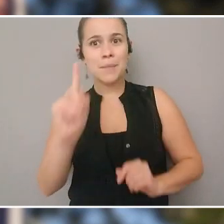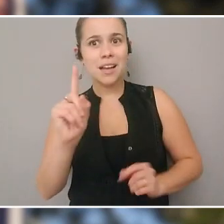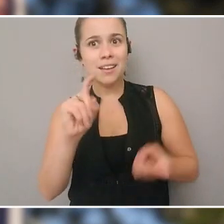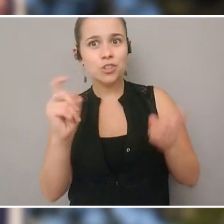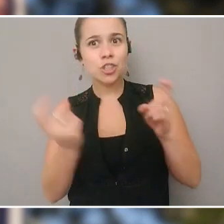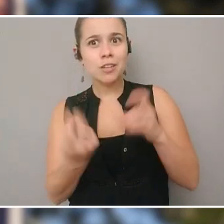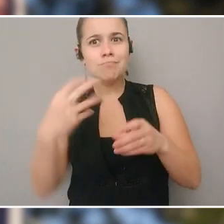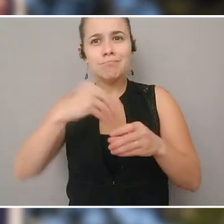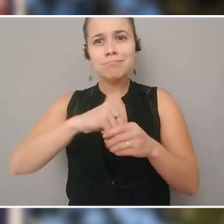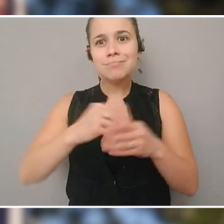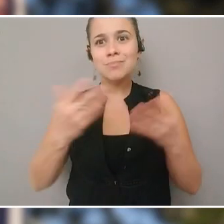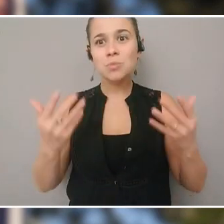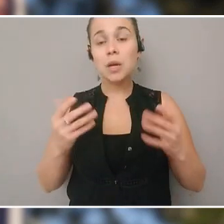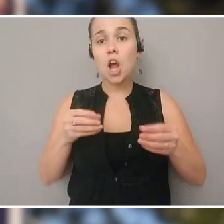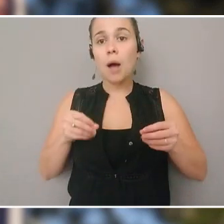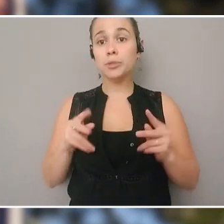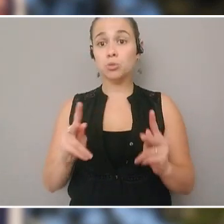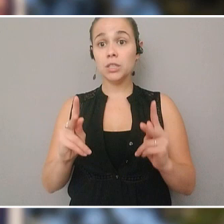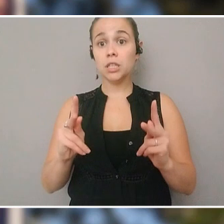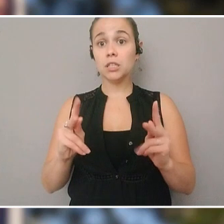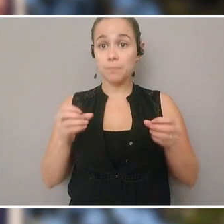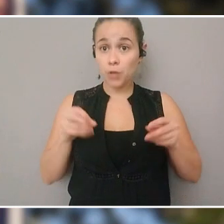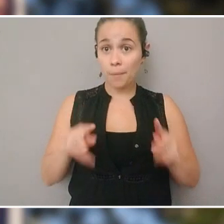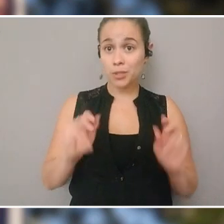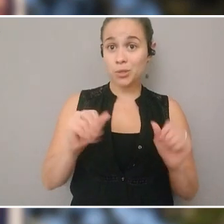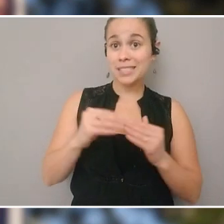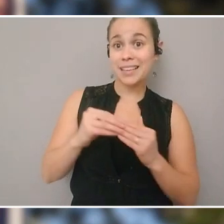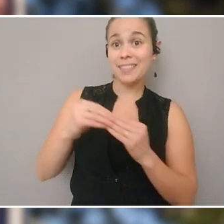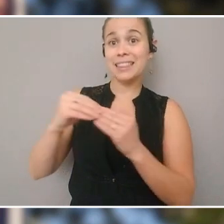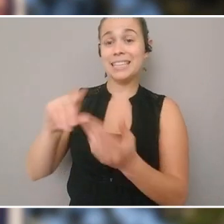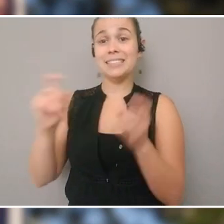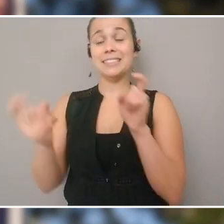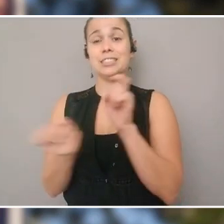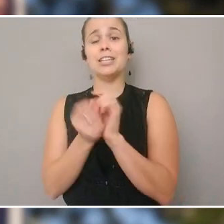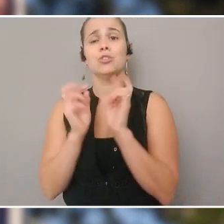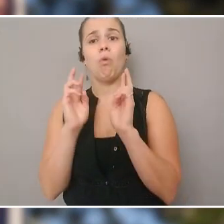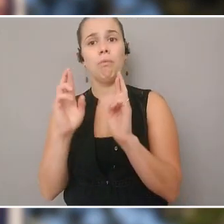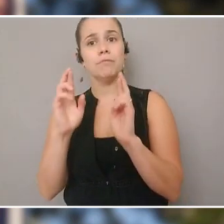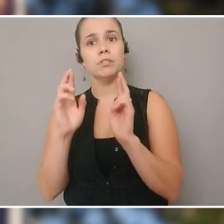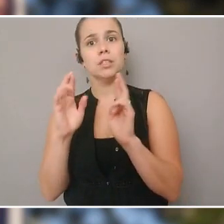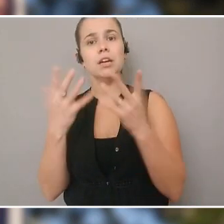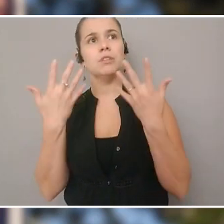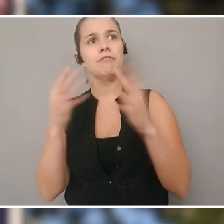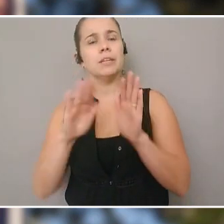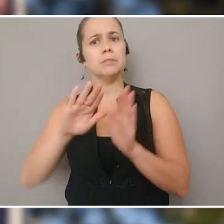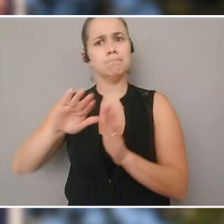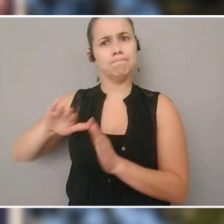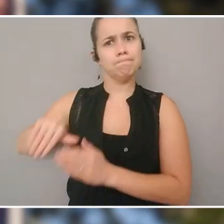Oportunidades conducen a cambiar con suerte como